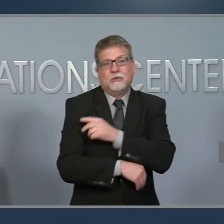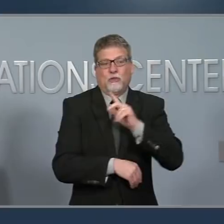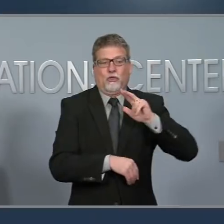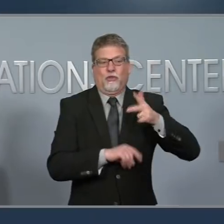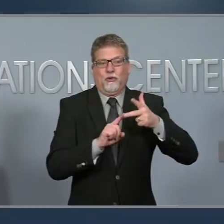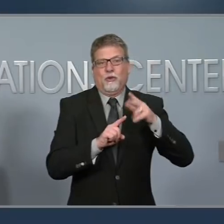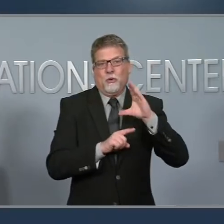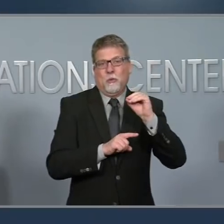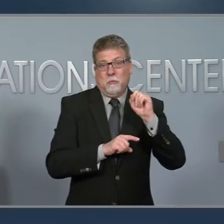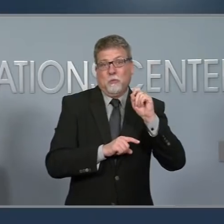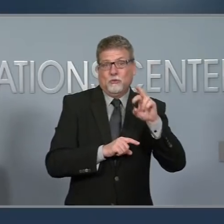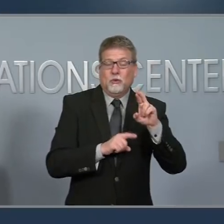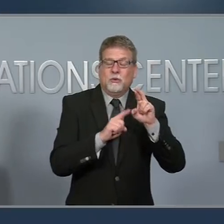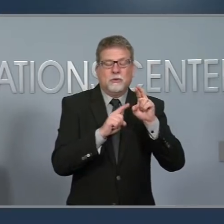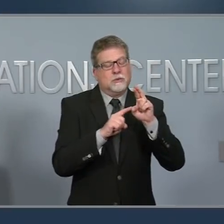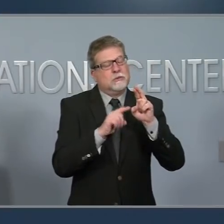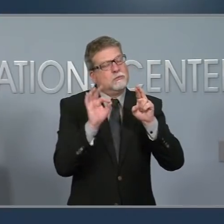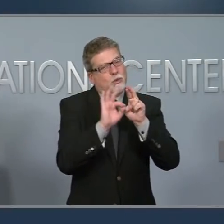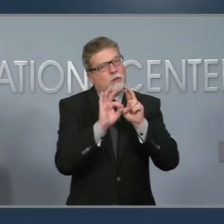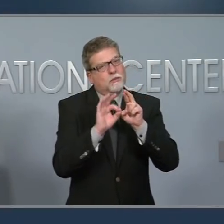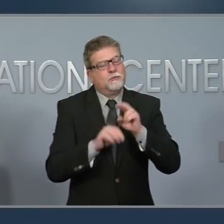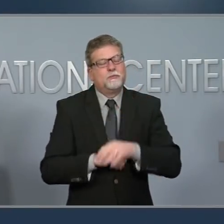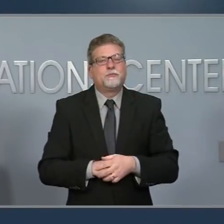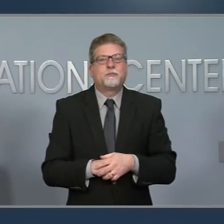que se han vacunado también se